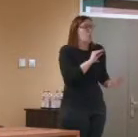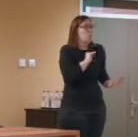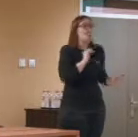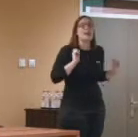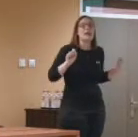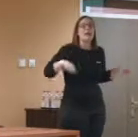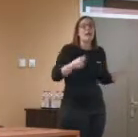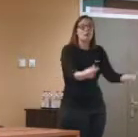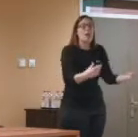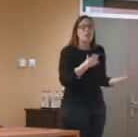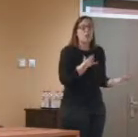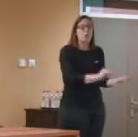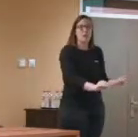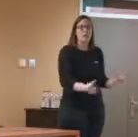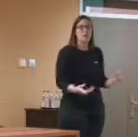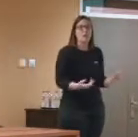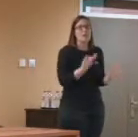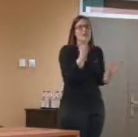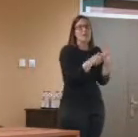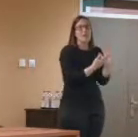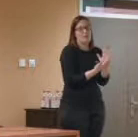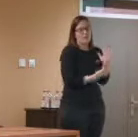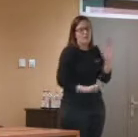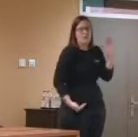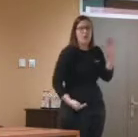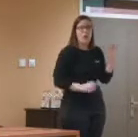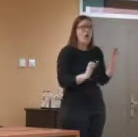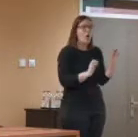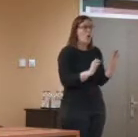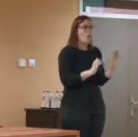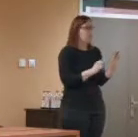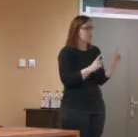también hay que quitar algunas etiquetas y acusaciones totalmente injustas que se han hecho a algunos periodistas.